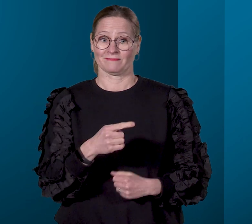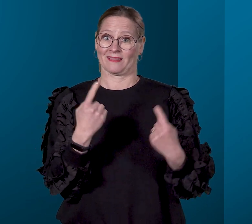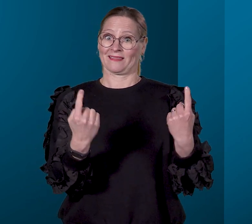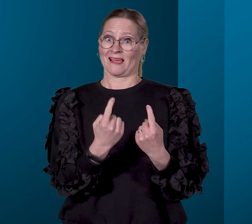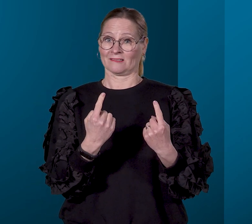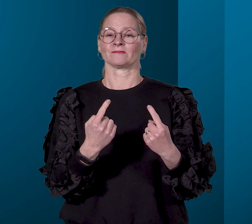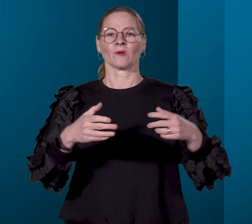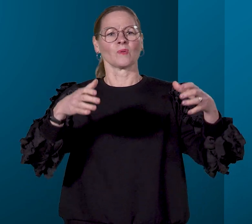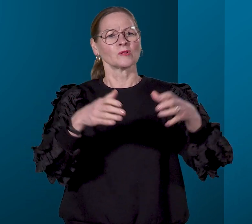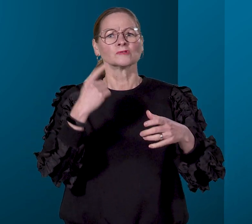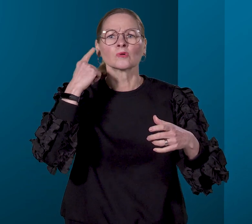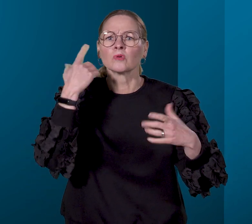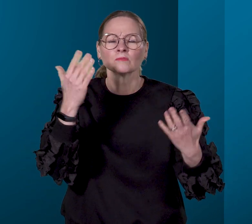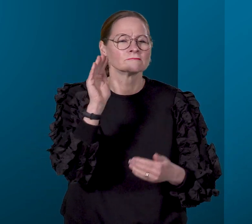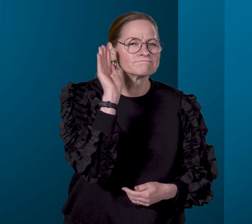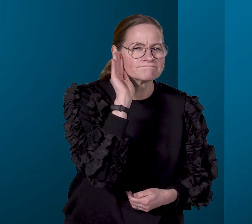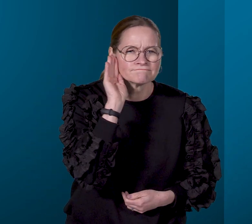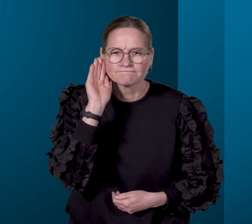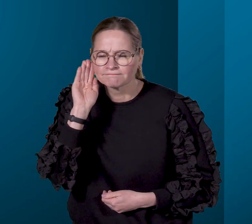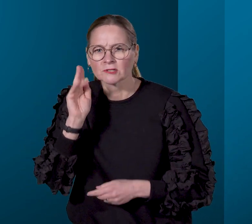Tilaisuudessa kuultiin yhteisön kuulumisia, -